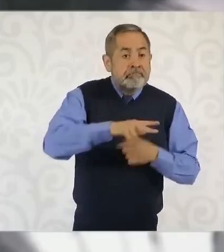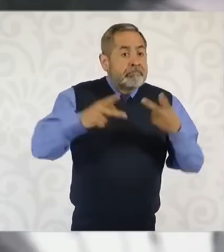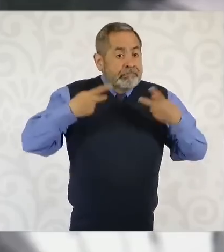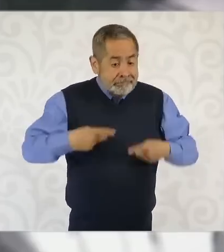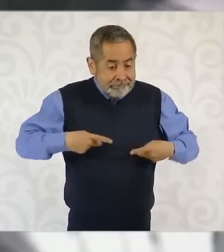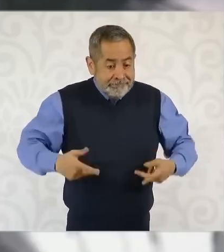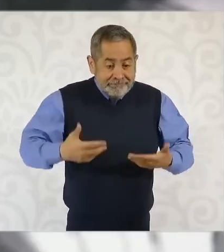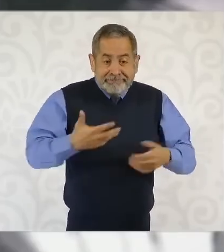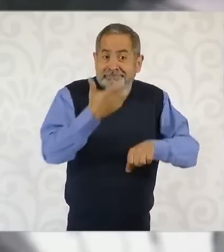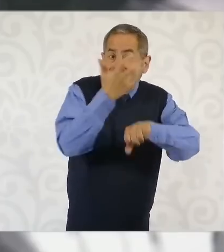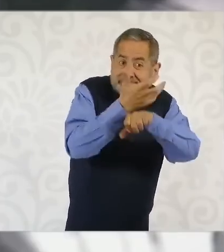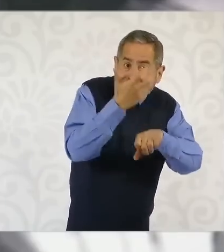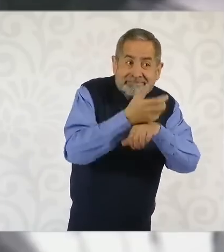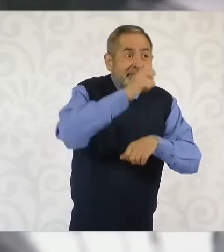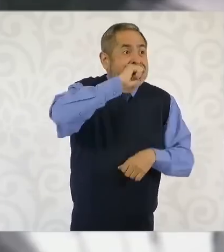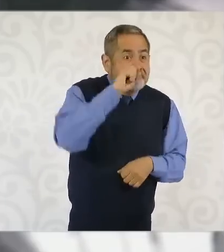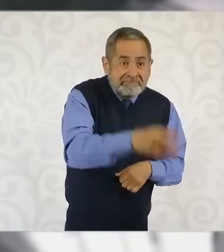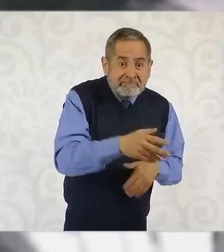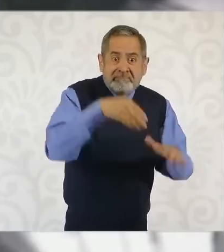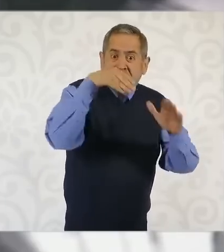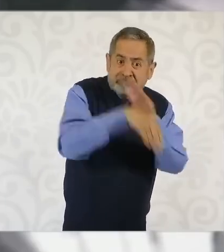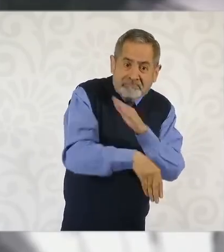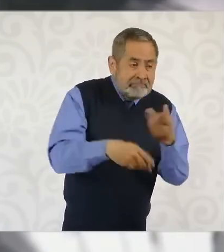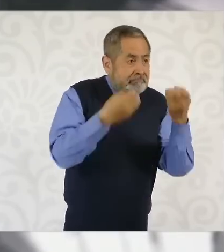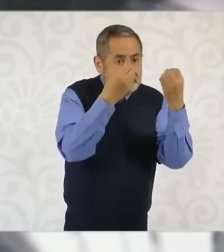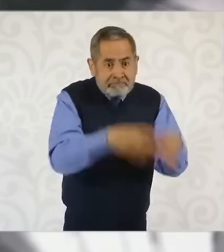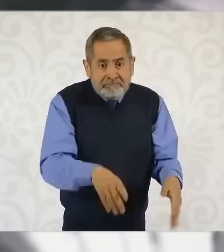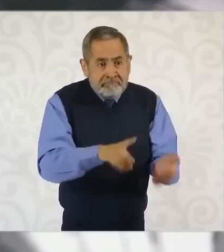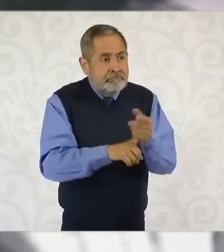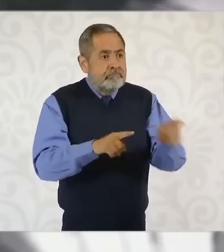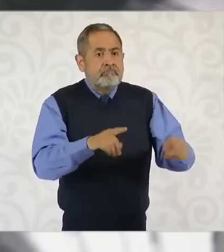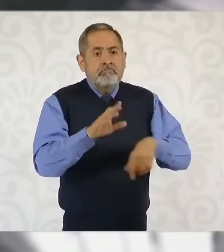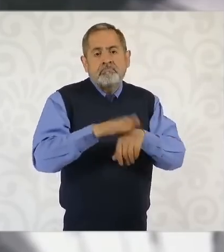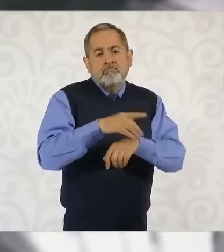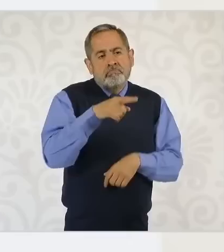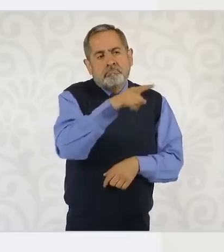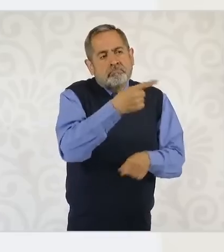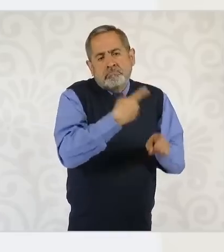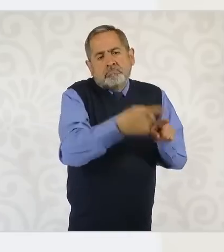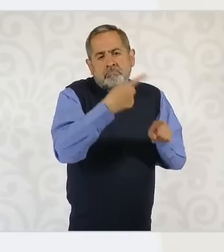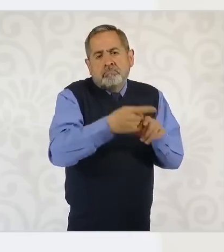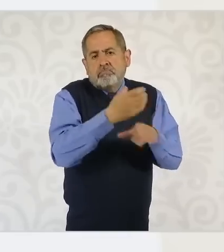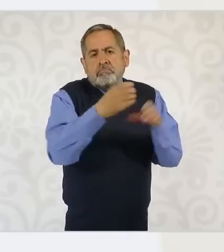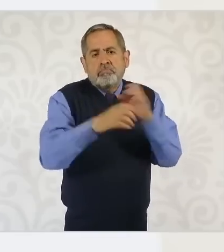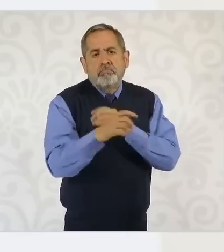empresas de los Estados Unidos por el incremento en los precios de los artículos que se producen